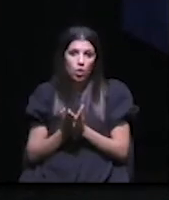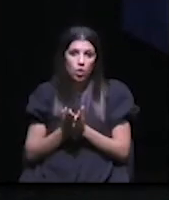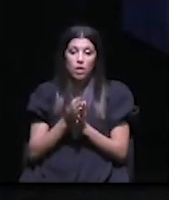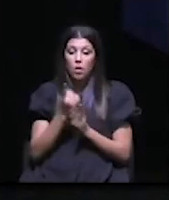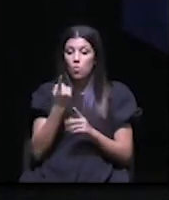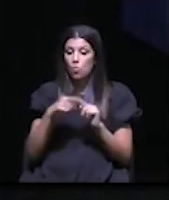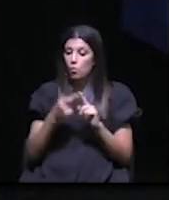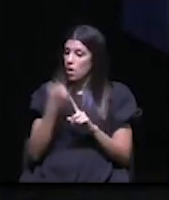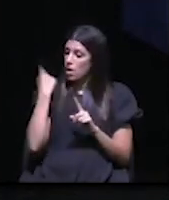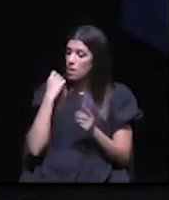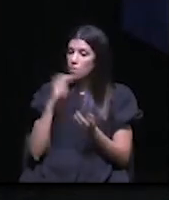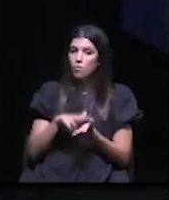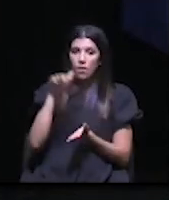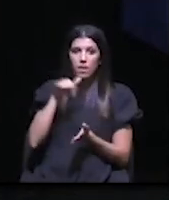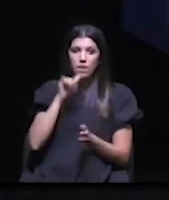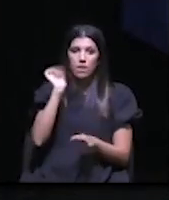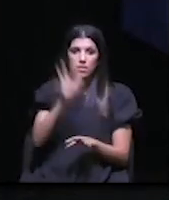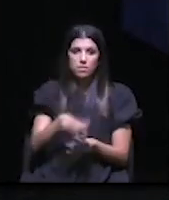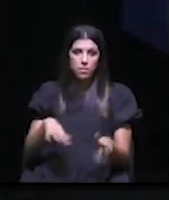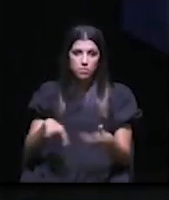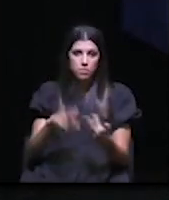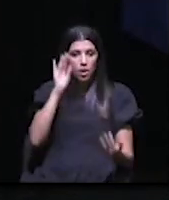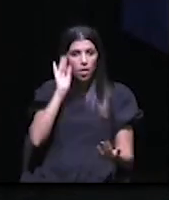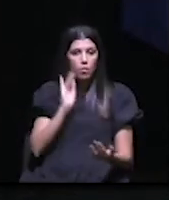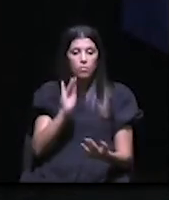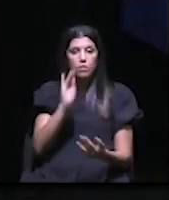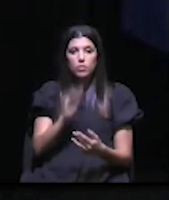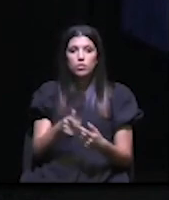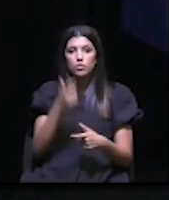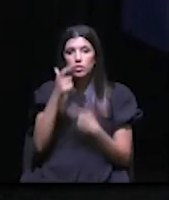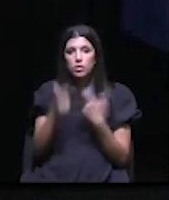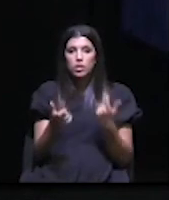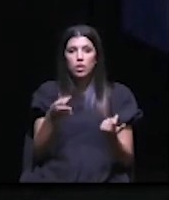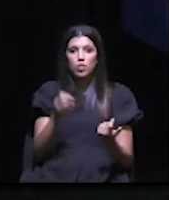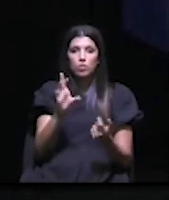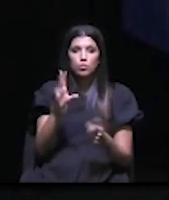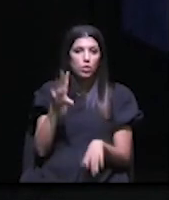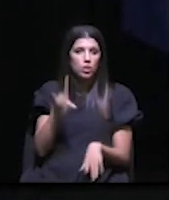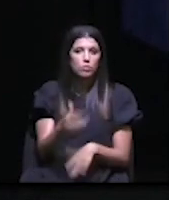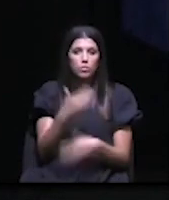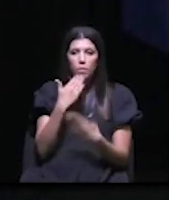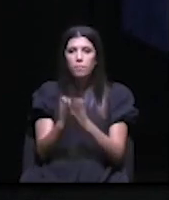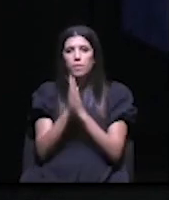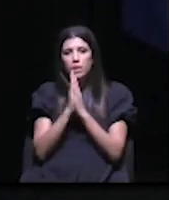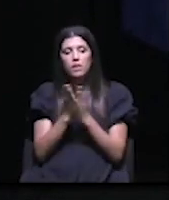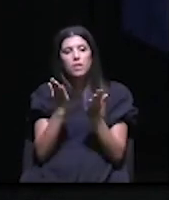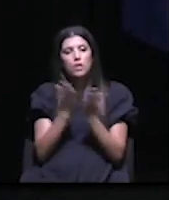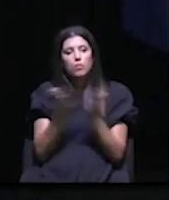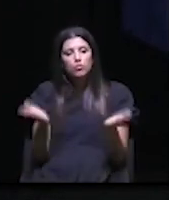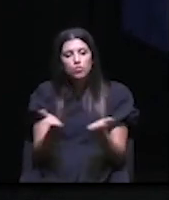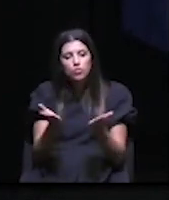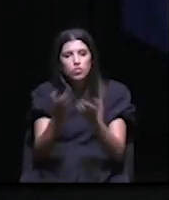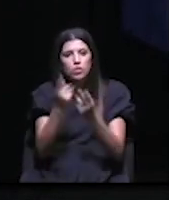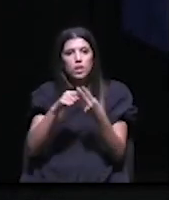foi aprovada aqui na Assembleia Municipal uma recomendação dos Cidadãos por Lisboa, que pedia um levantamento das creches, jardins de infância, escolas do primeiro ciclo,